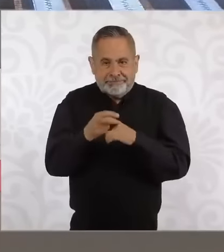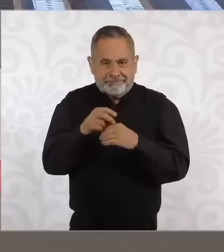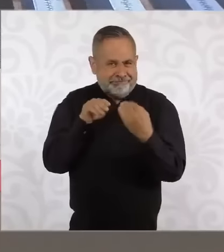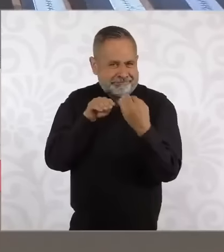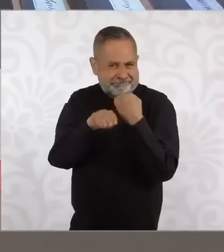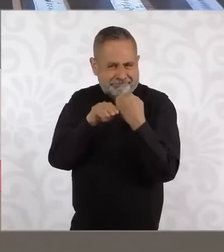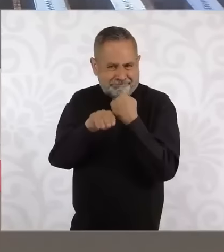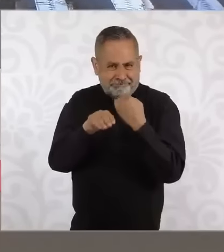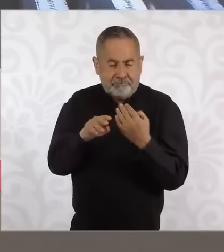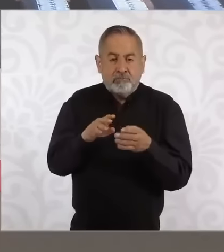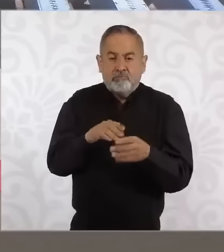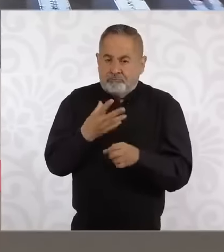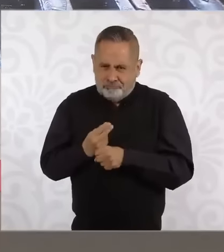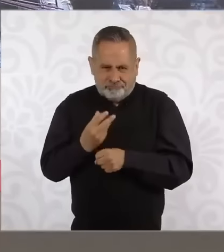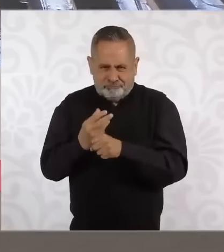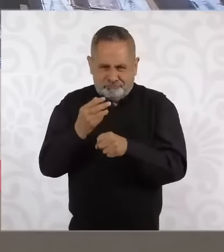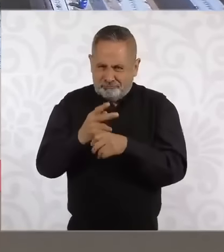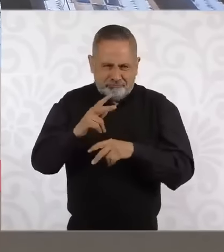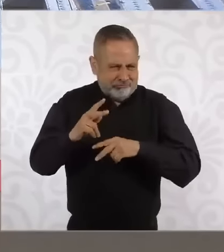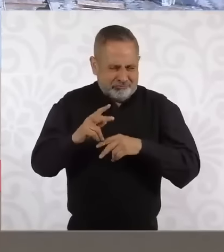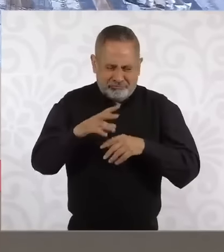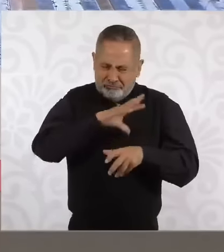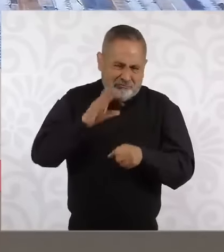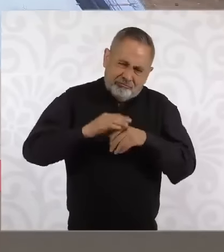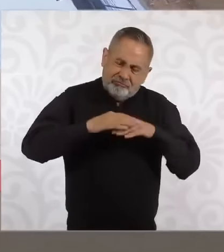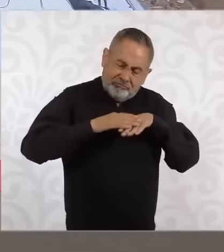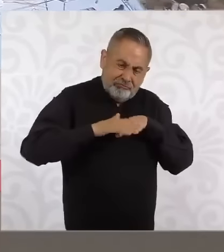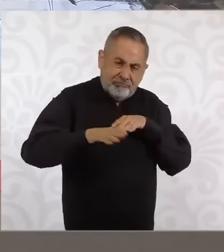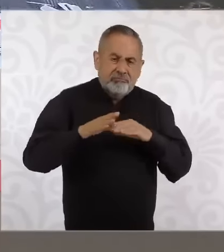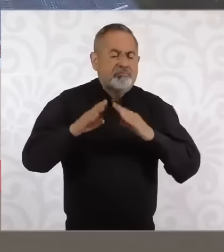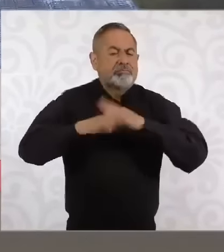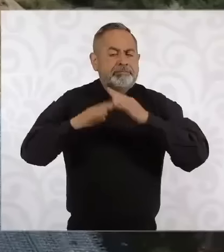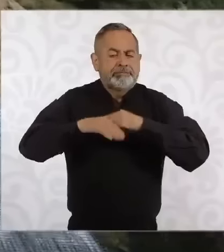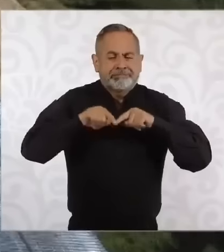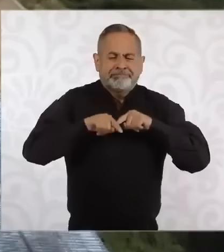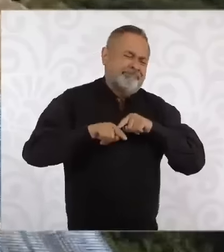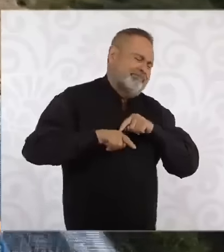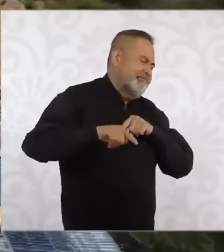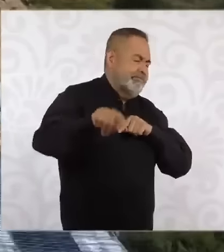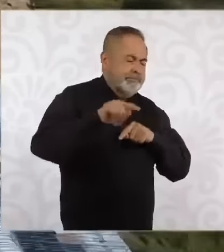vamos a hacer una regeneración de toda esta tramo del Periférico Oriente. Amado Nervo,